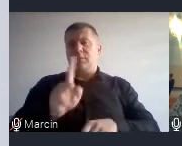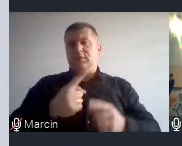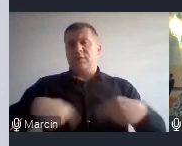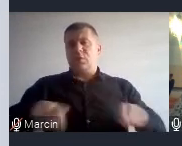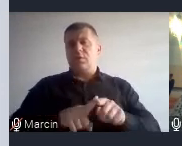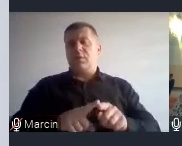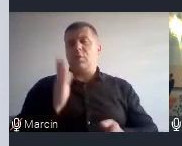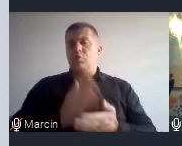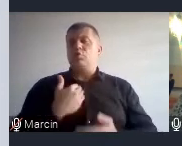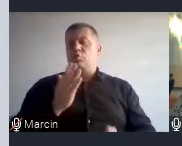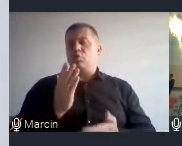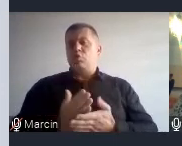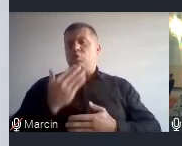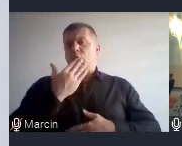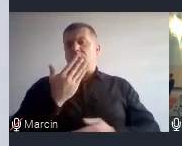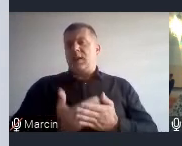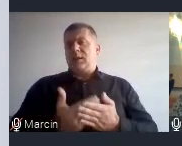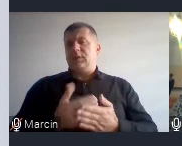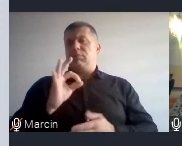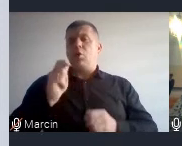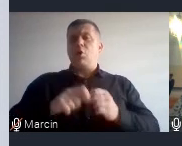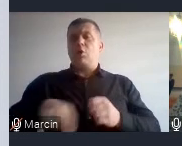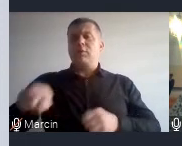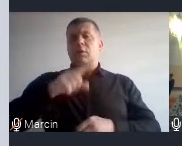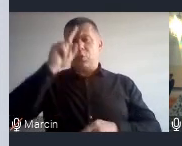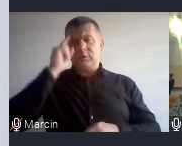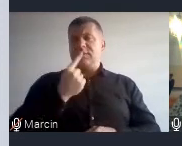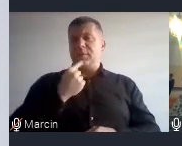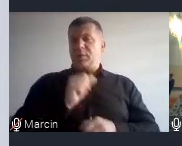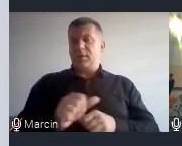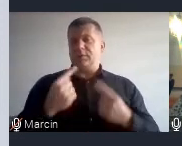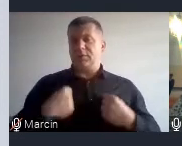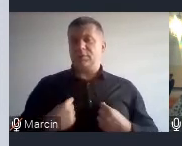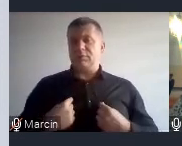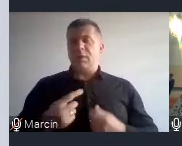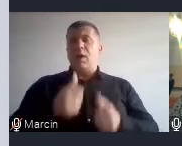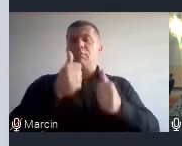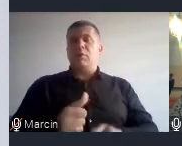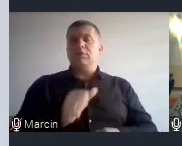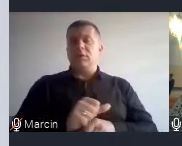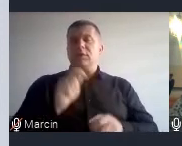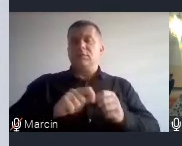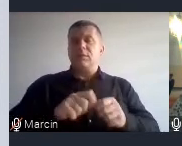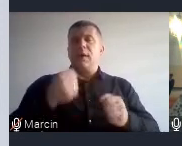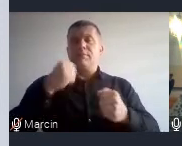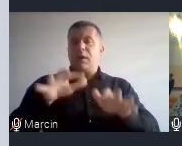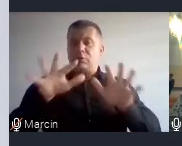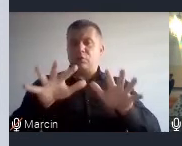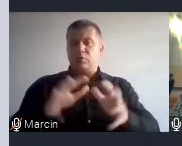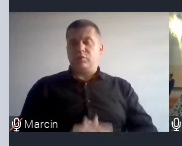Powiedziałem już dlaczego – ponieważ kontrolerów jest niezbyt wielu, postępowań do sprawdzenia jest bardzo dużo i w ten sposób